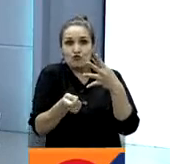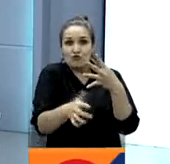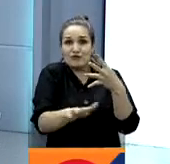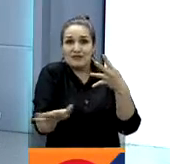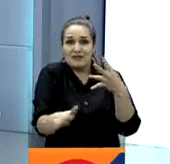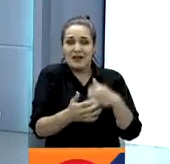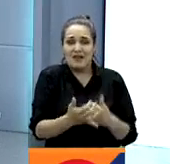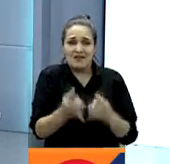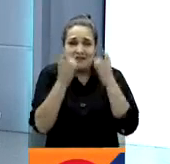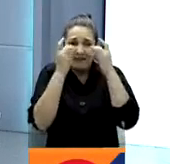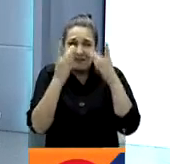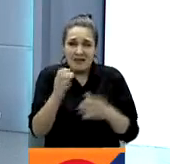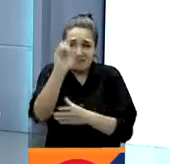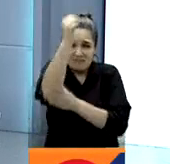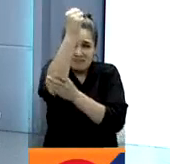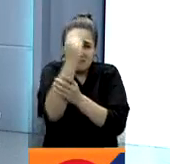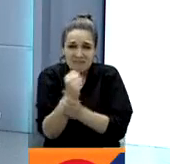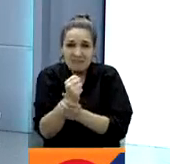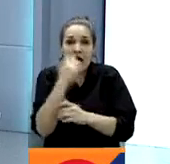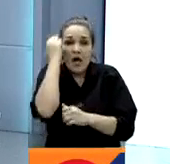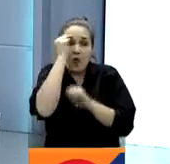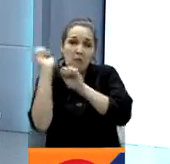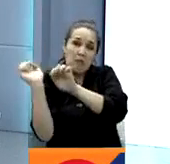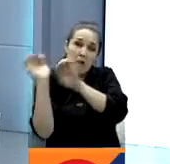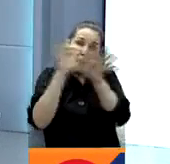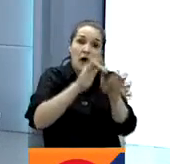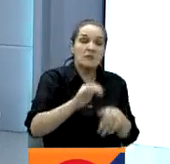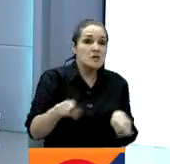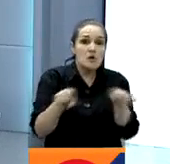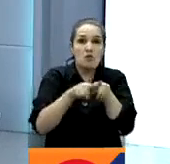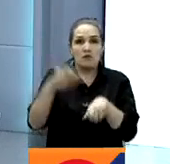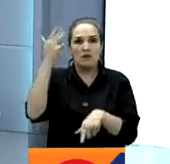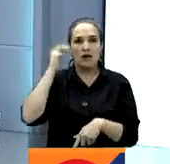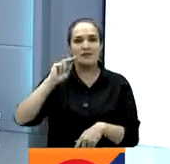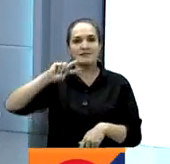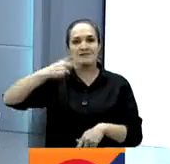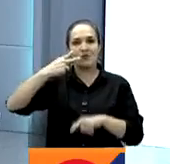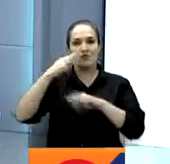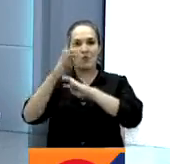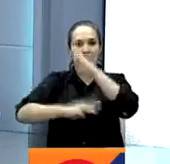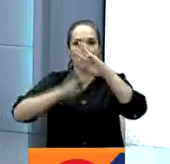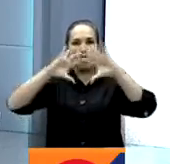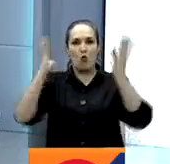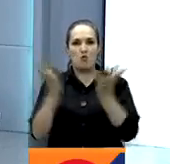UNIDOS A LA PAR BUSCARáN DíAS DE MAYO PRESIóN HACIA RUSIA PARA >> A PUNTO DE